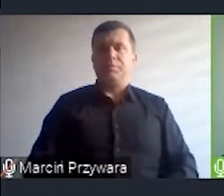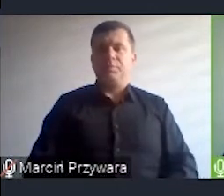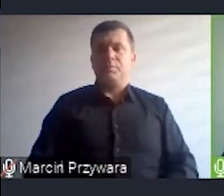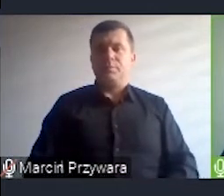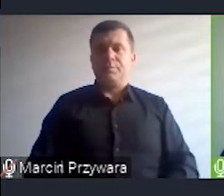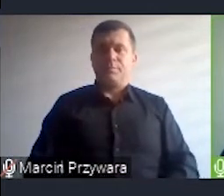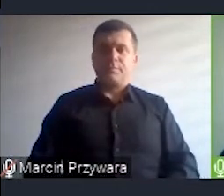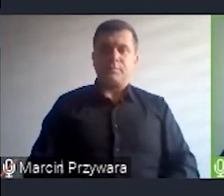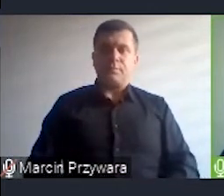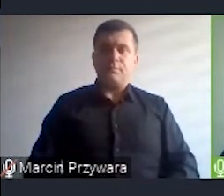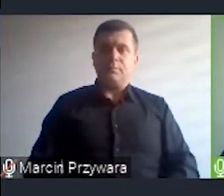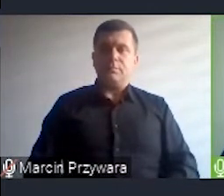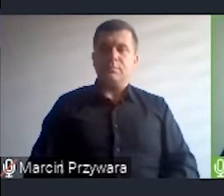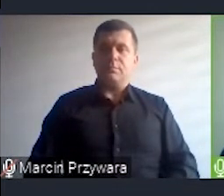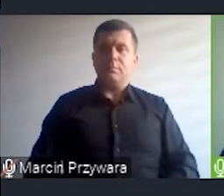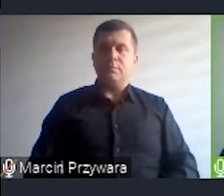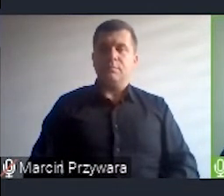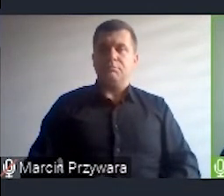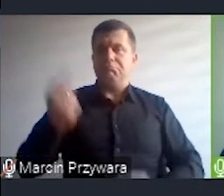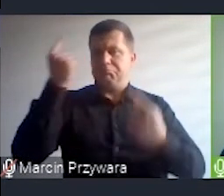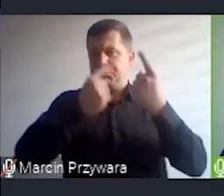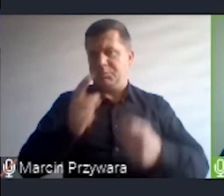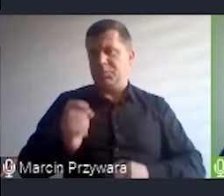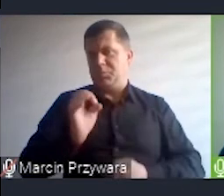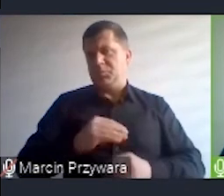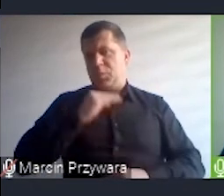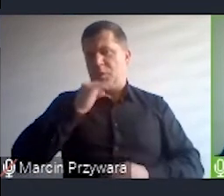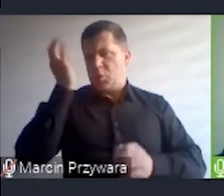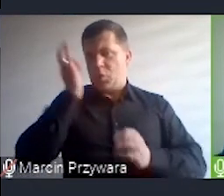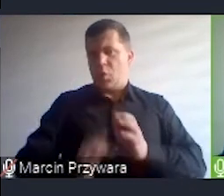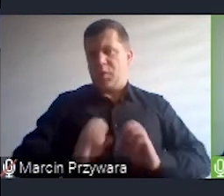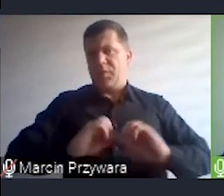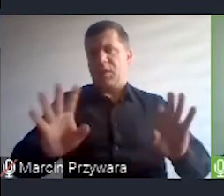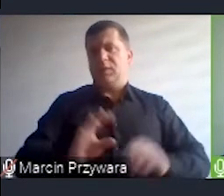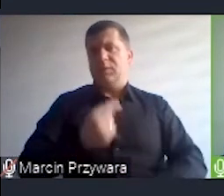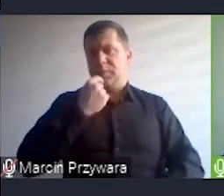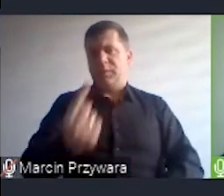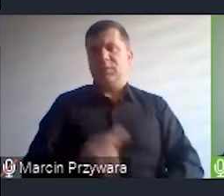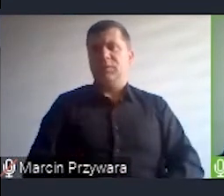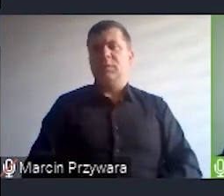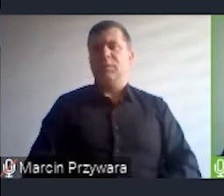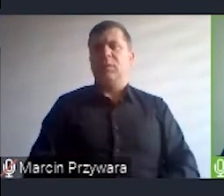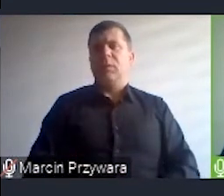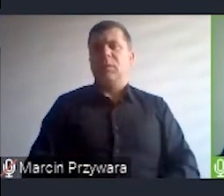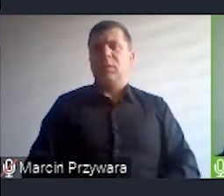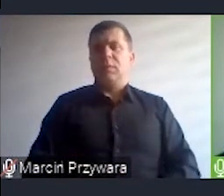To myślę dość dokładnie to omówiłem. Natomiast.